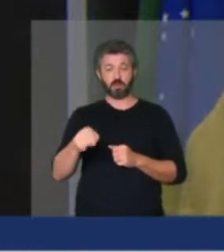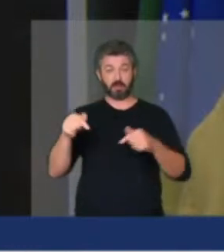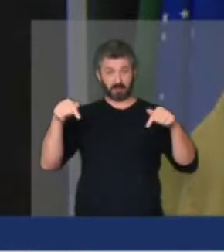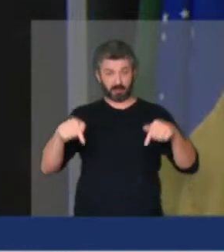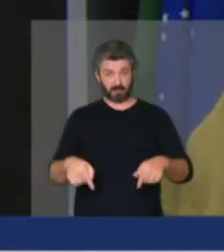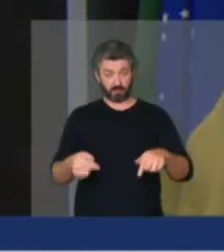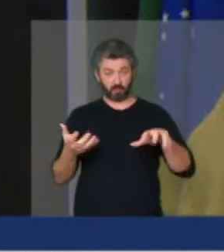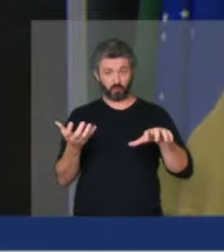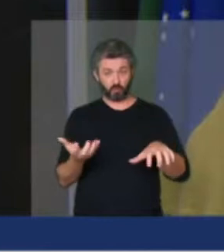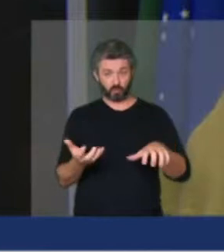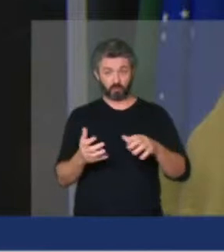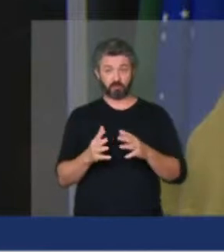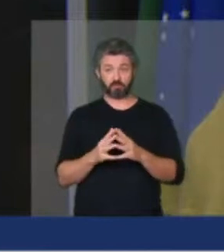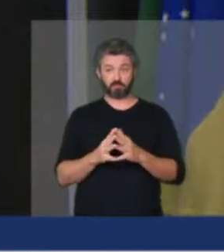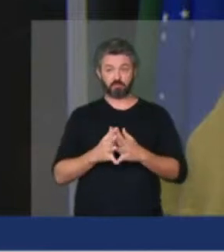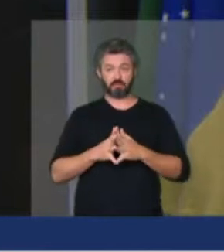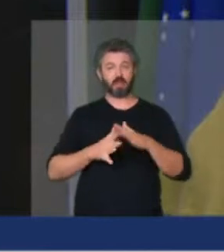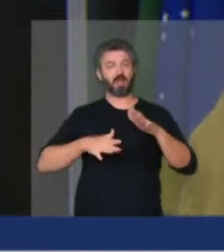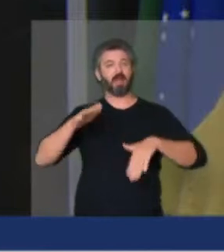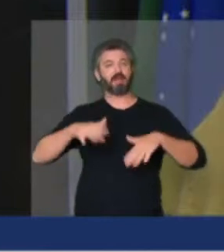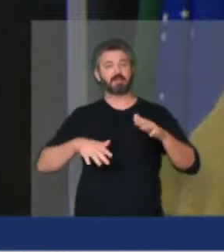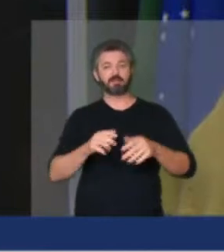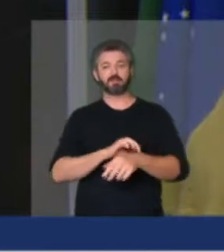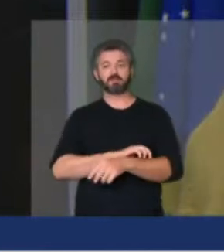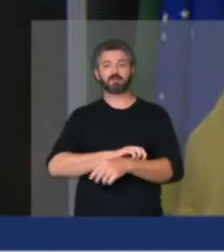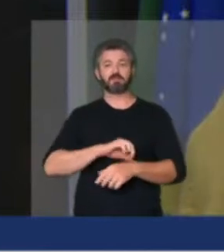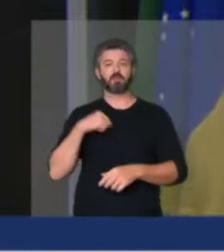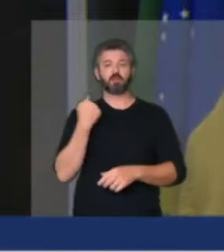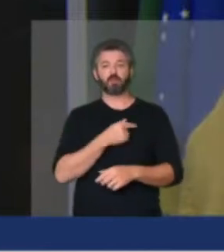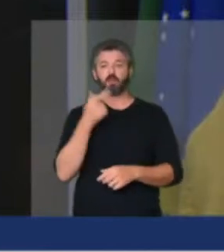VEZES NÓS NÃO CONSEGUIMOS CONSTRUIR O IDEAL, MAS SIM O POSSÍVEL. QUERO TAMBÉM